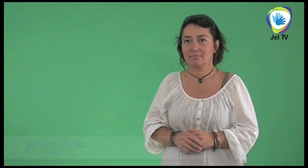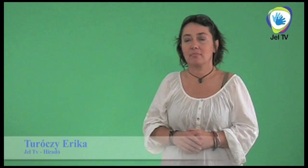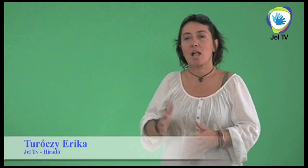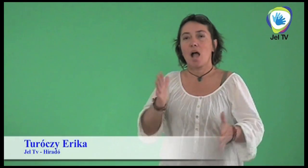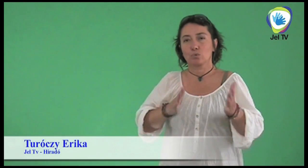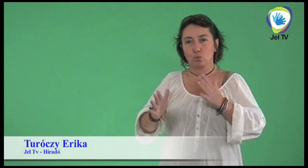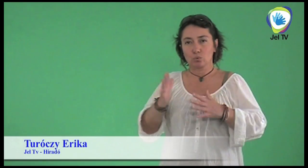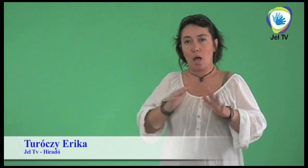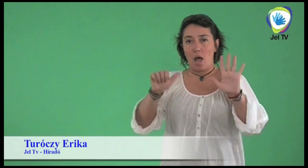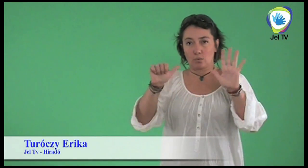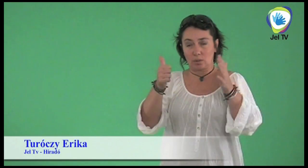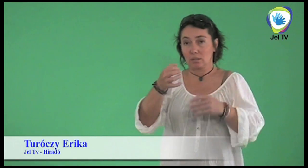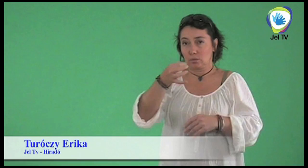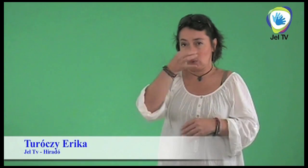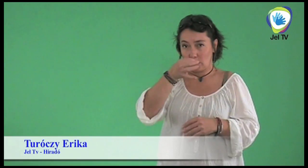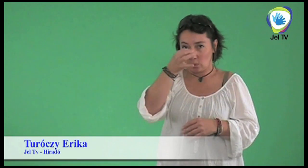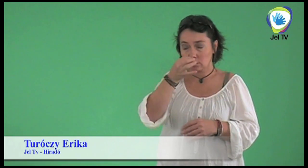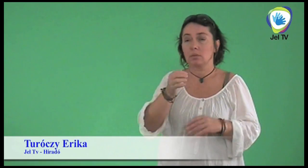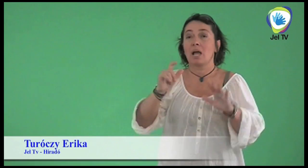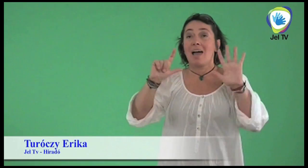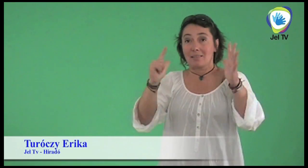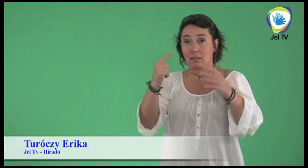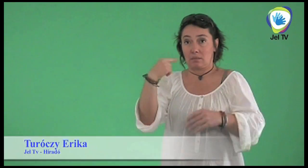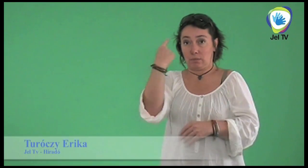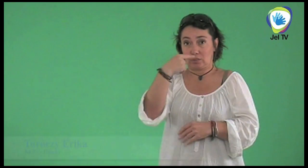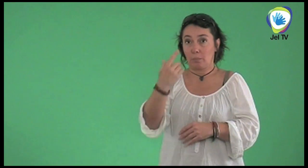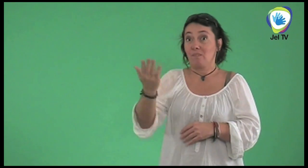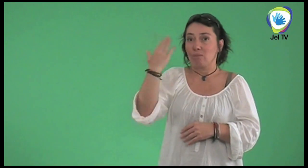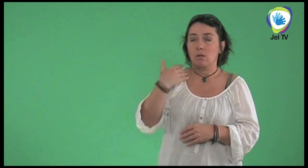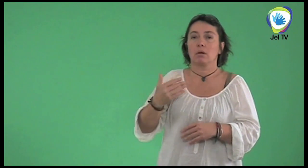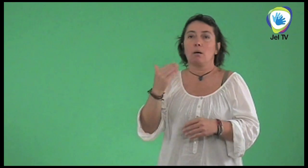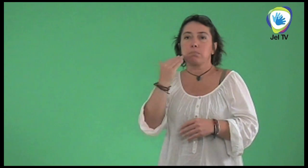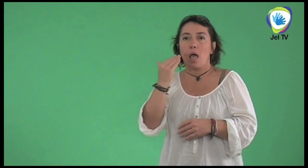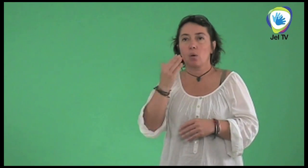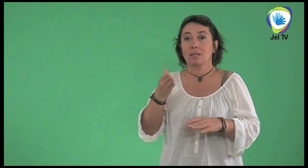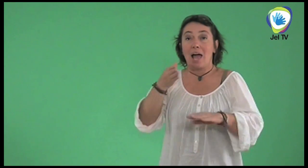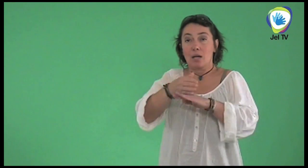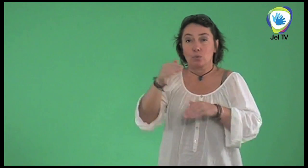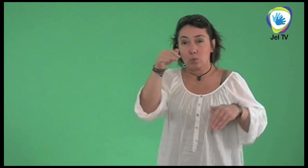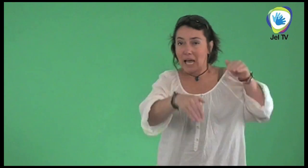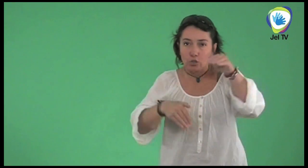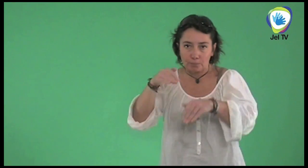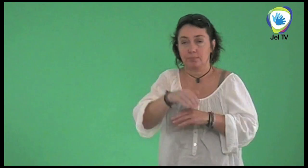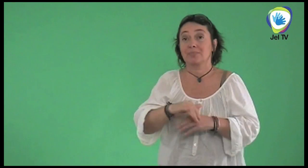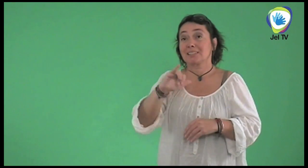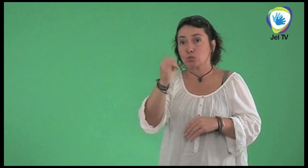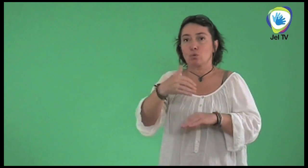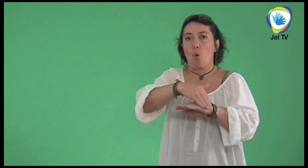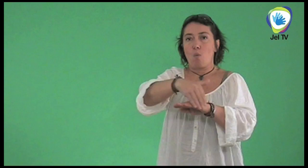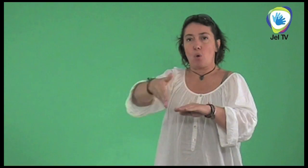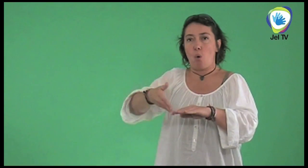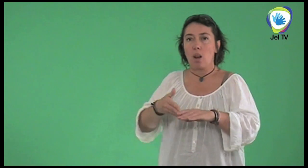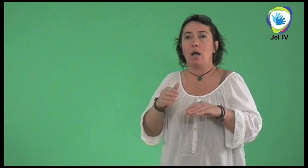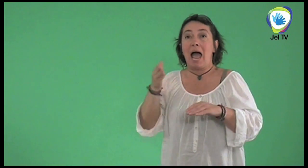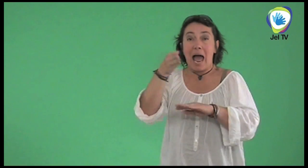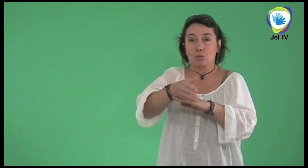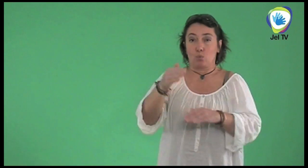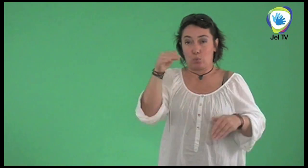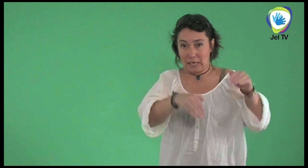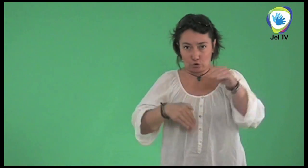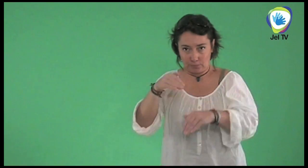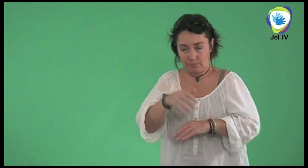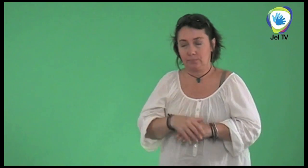Augusztus 6-án, szombaton és 7-én vasárnap volt Balaton-átúszás és Öbölátúszás.